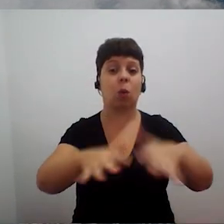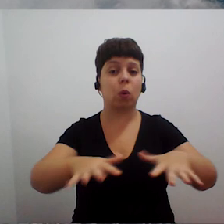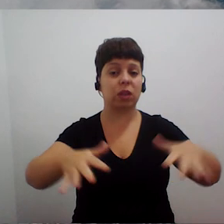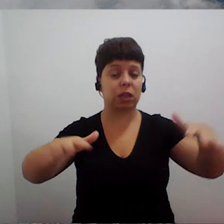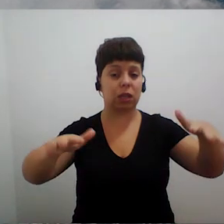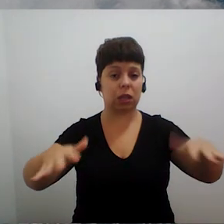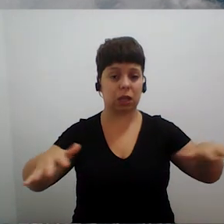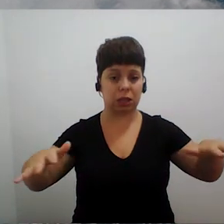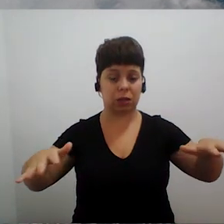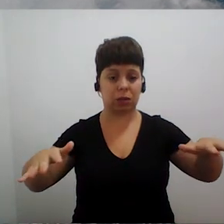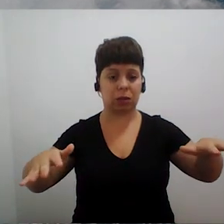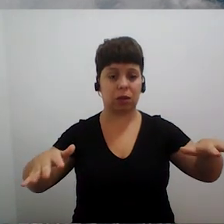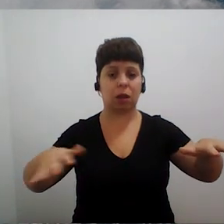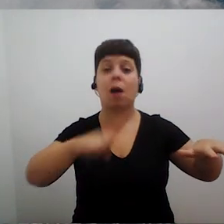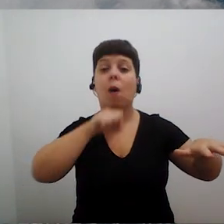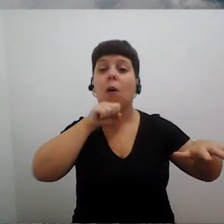o oceano mãe Alda, como que a gente consegue